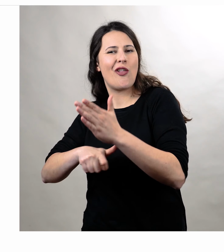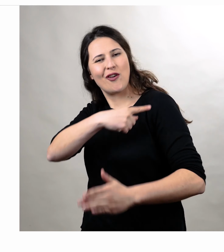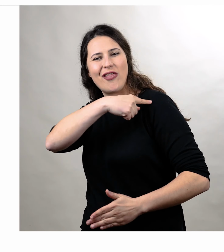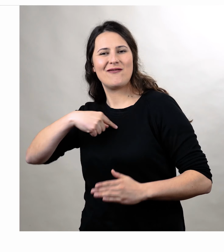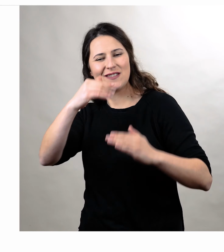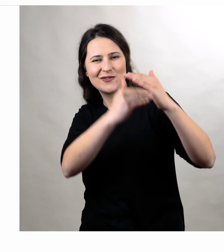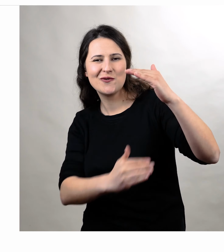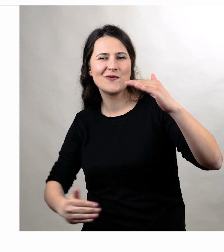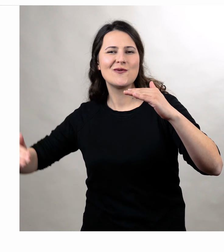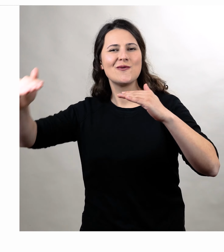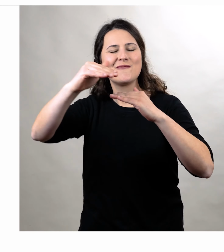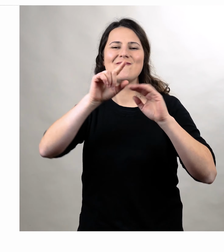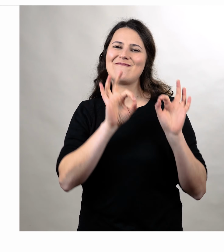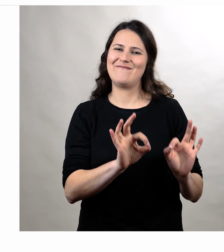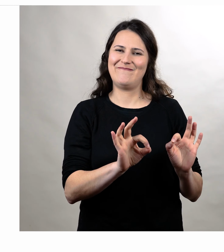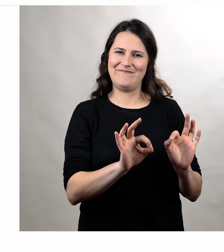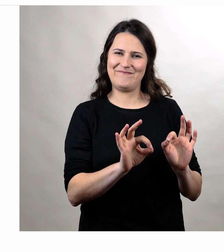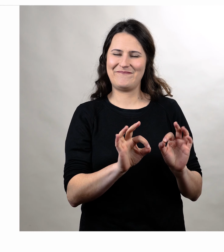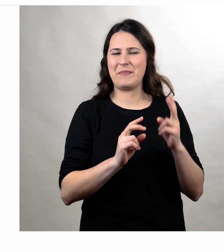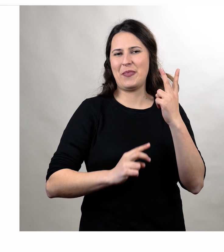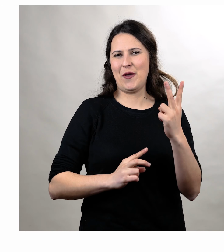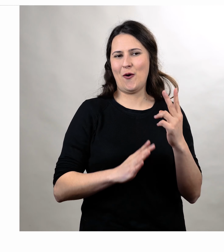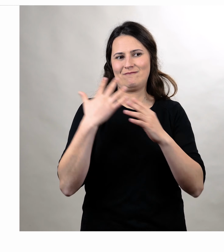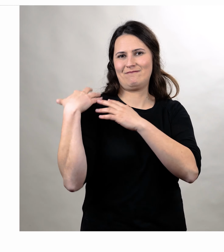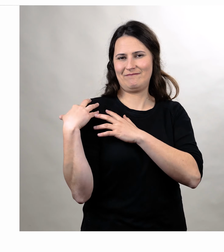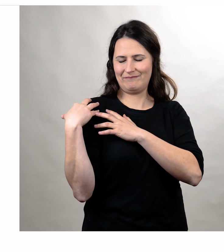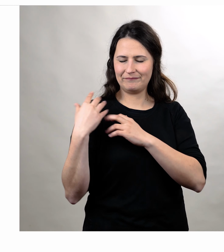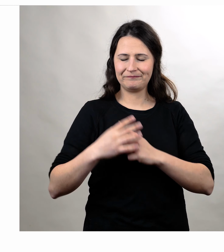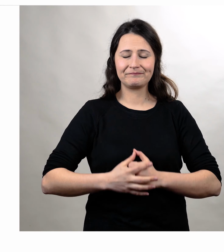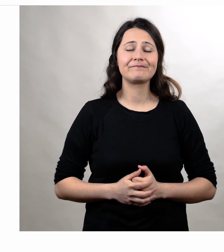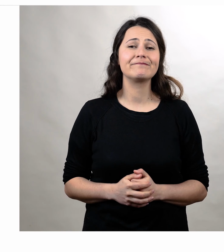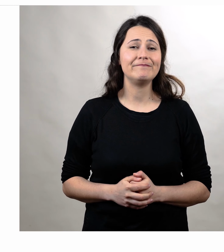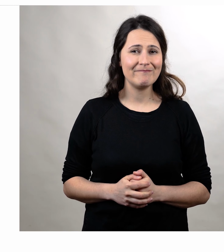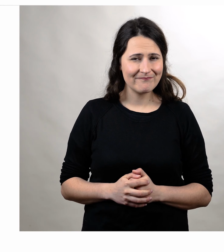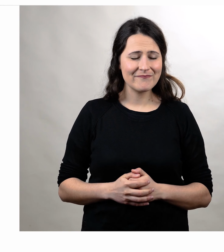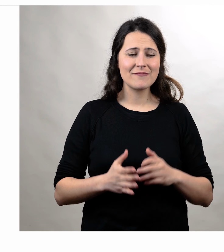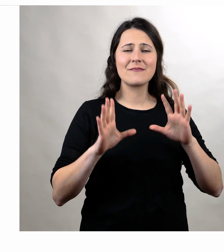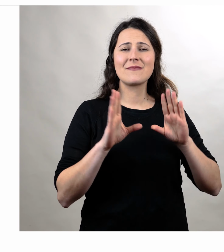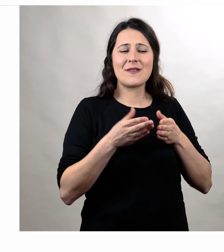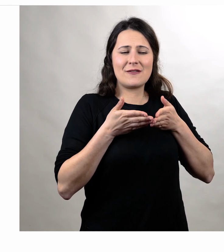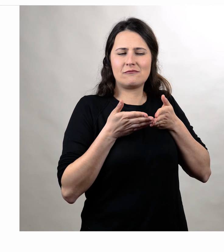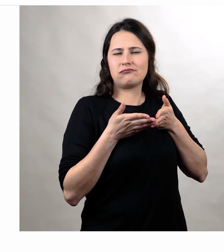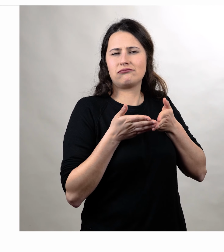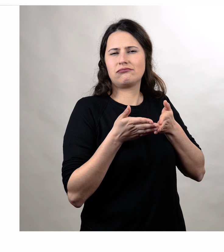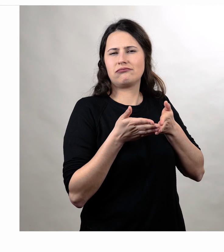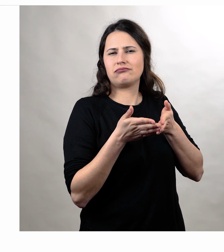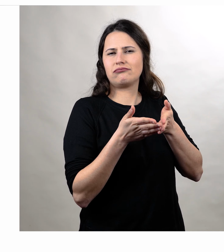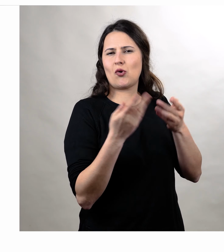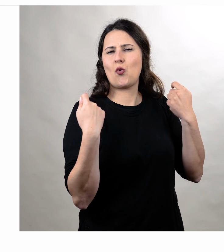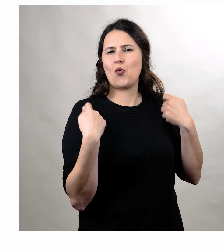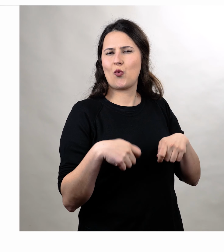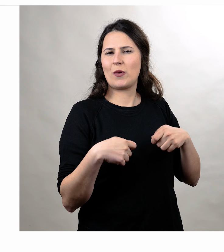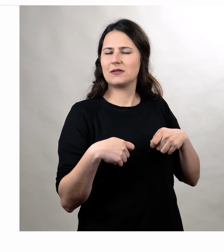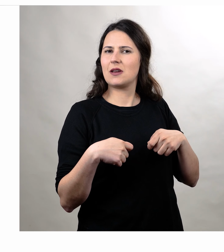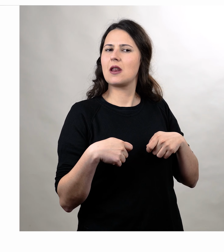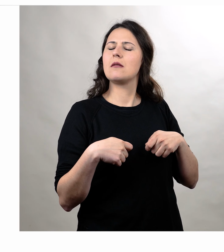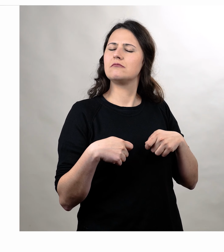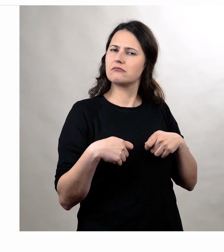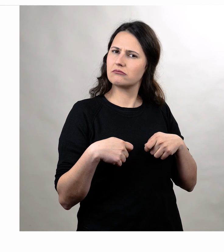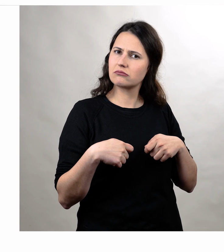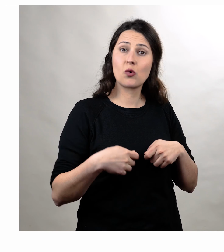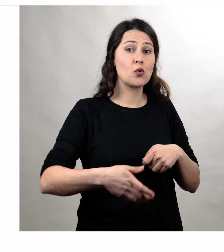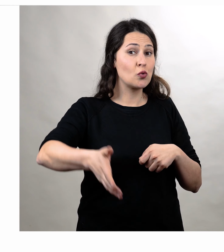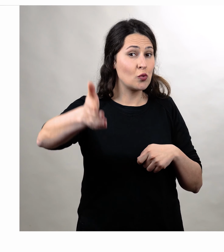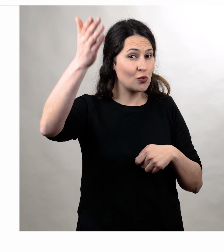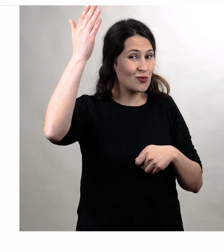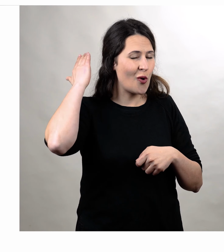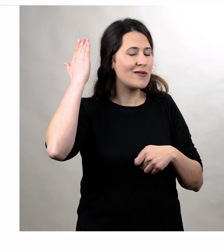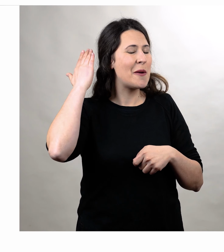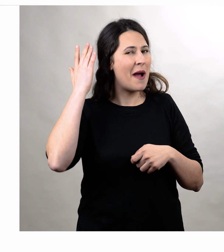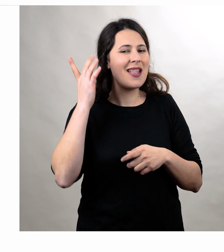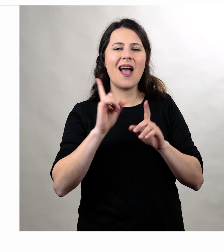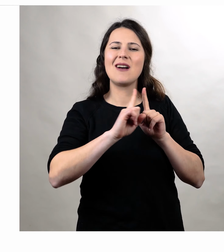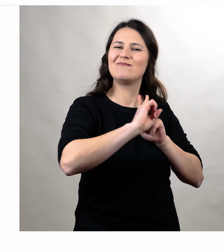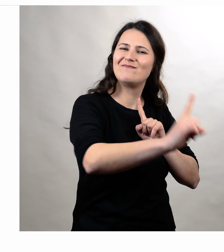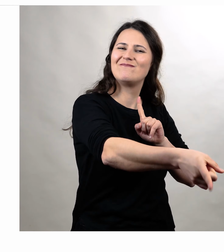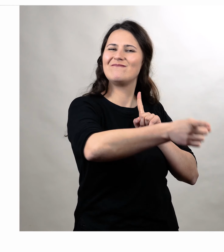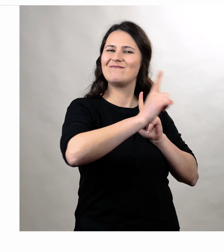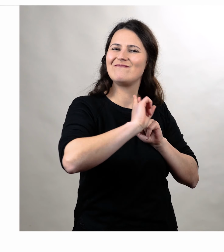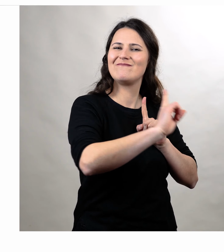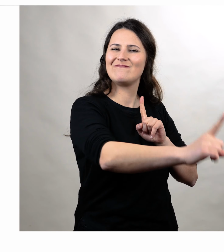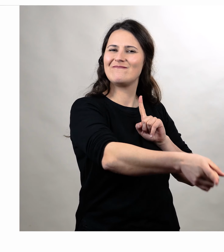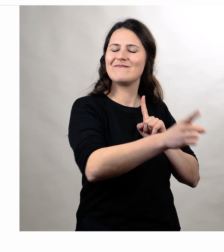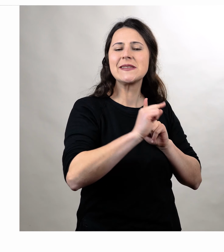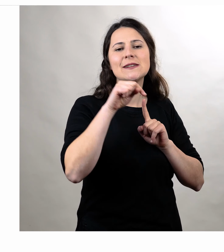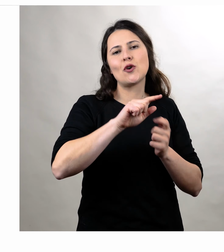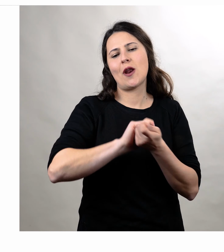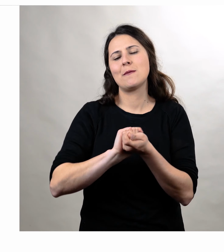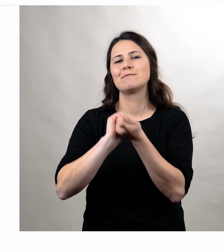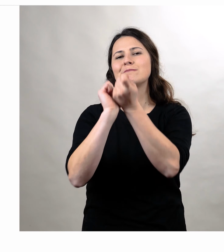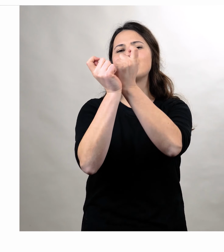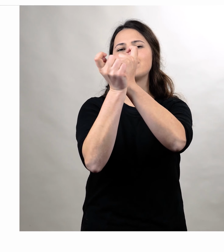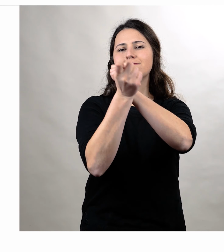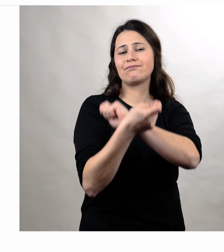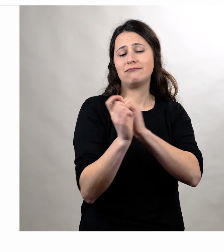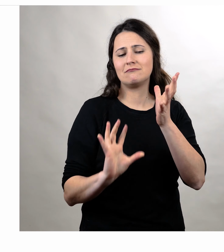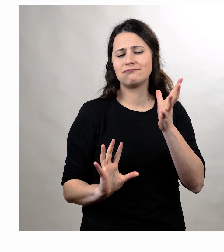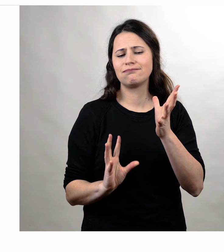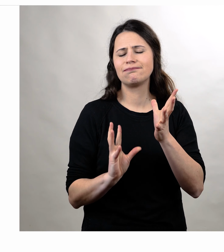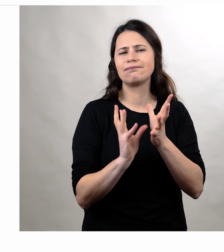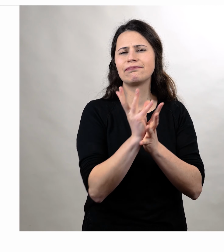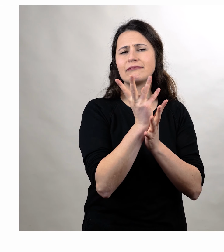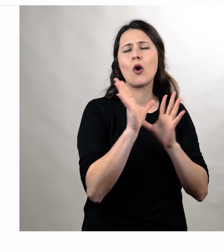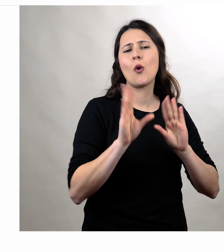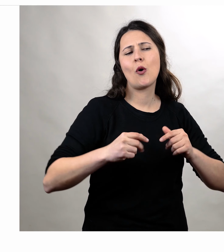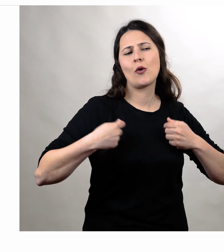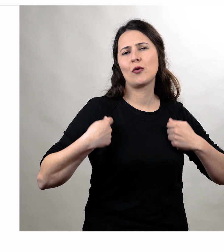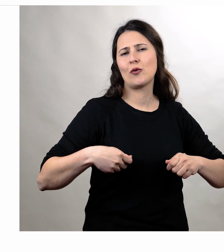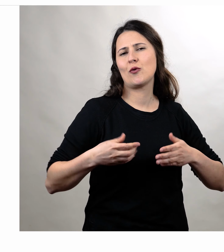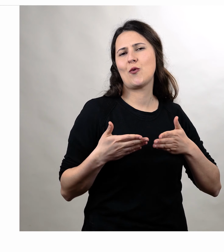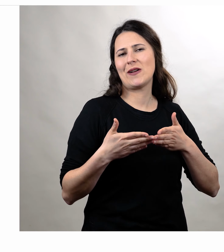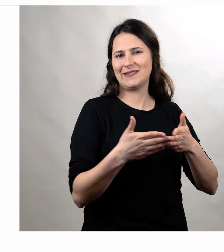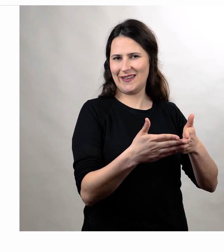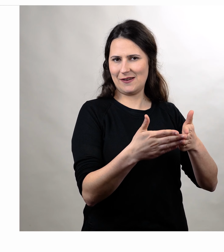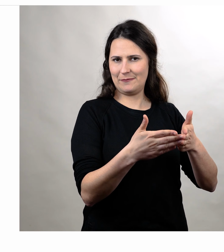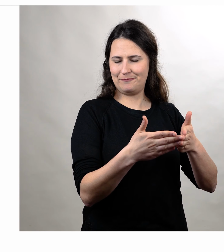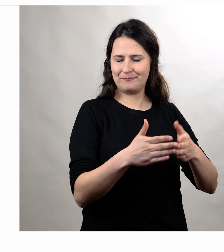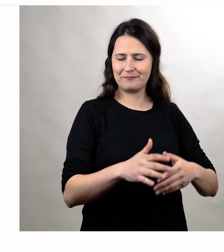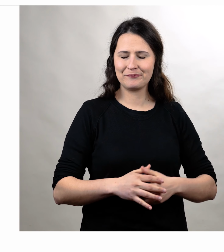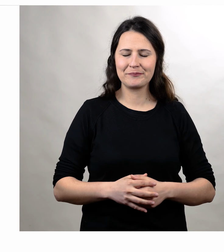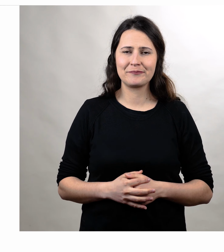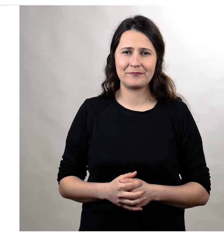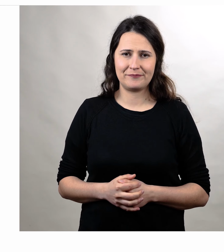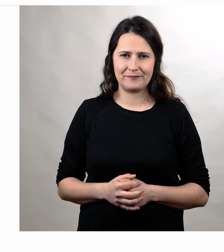Μεταξύ των θαλάσσιων γραμμών κρουαζιέρας, ορισμένες προέρχονται από τις παραδοσιακές επιβατικές θαλάσσιες γραμμές και απλά μετεξελίχθηκαν σε γραμμές κρουαζιέρας.